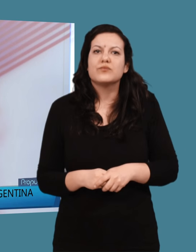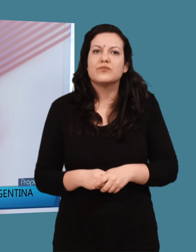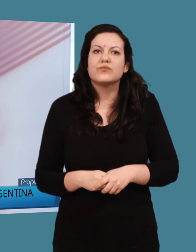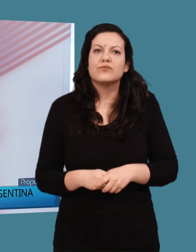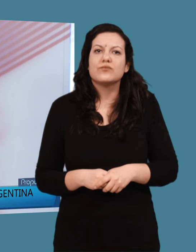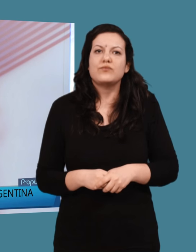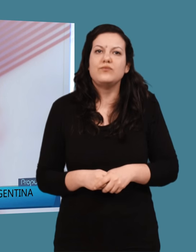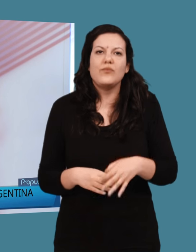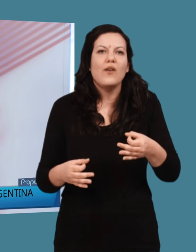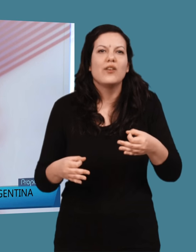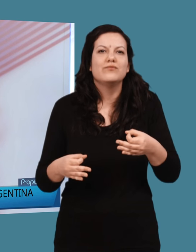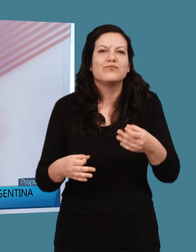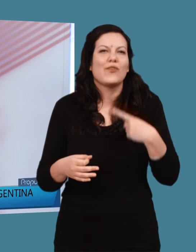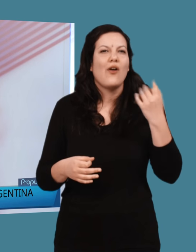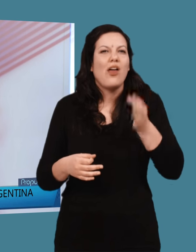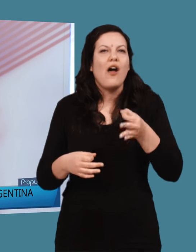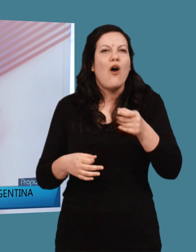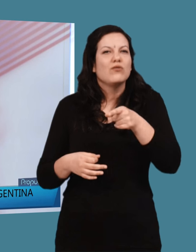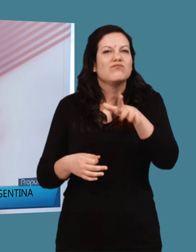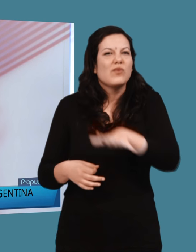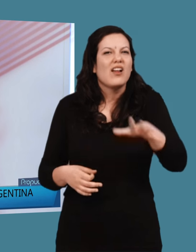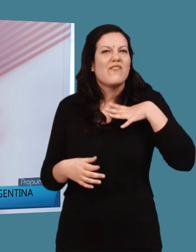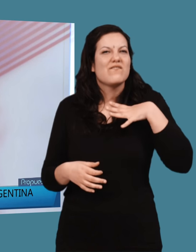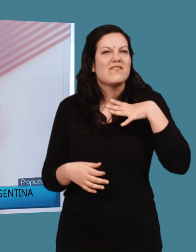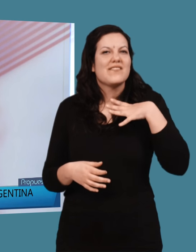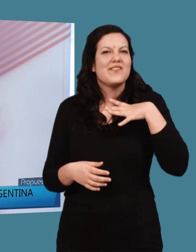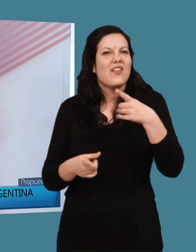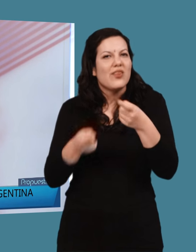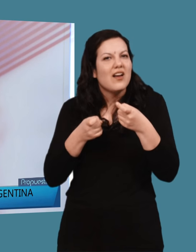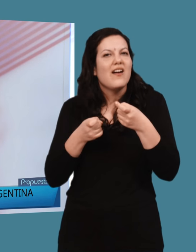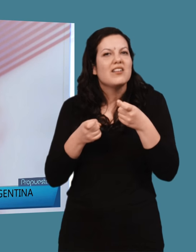Y evidentemente nosotros sabíamos que ahí había un área de vacancia, que se requería